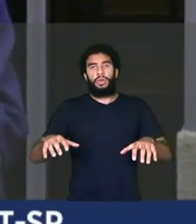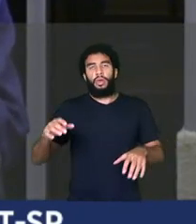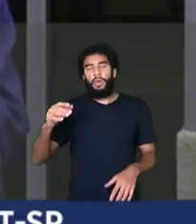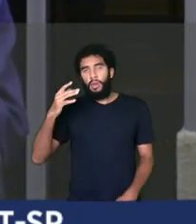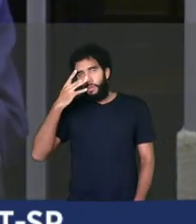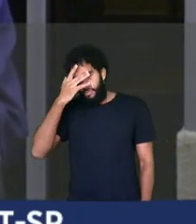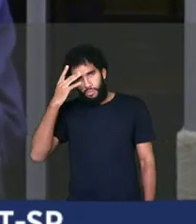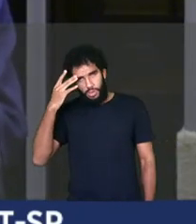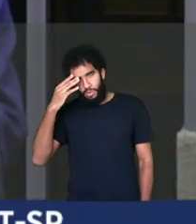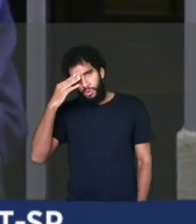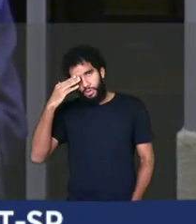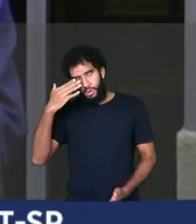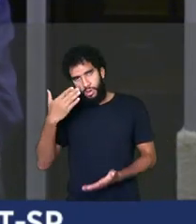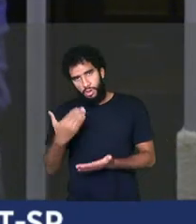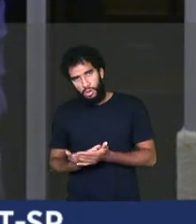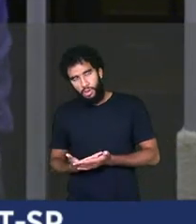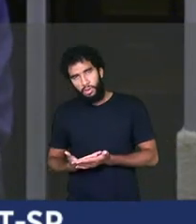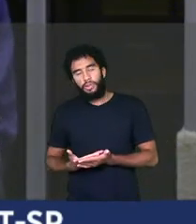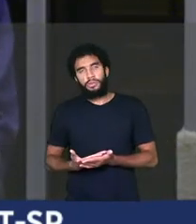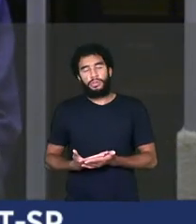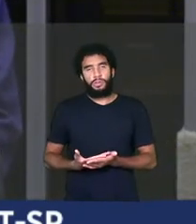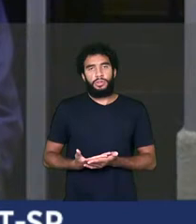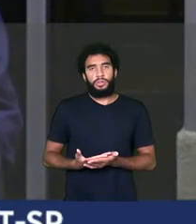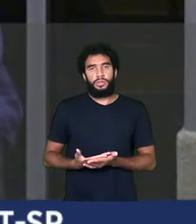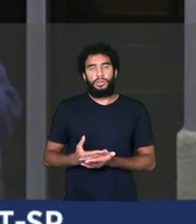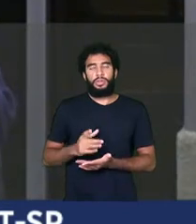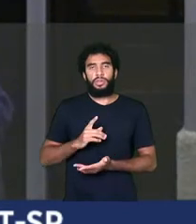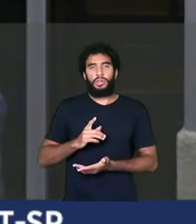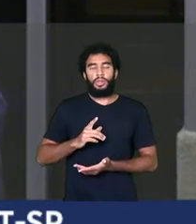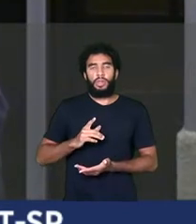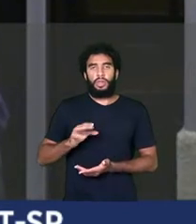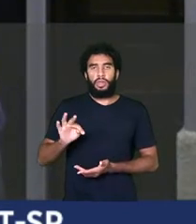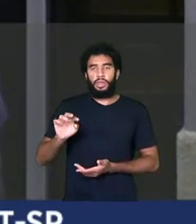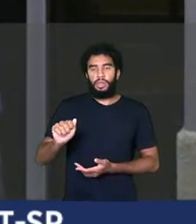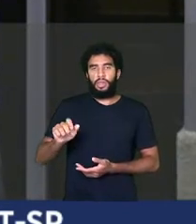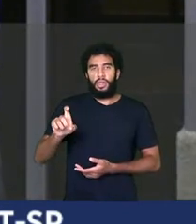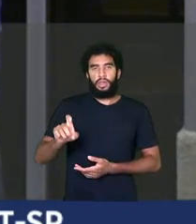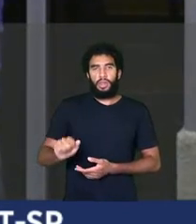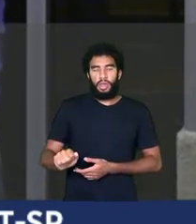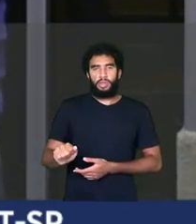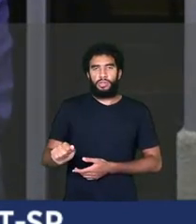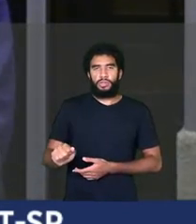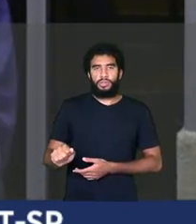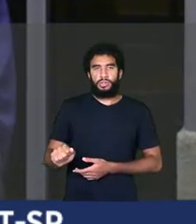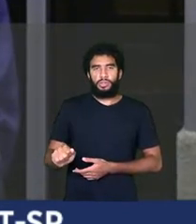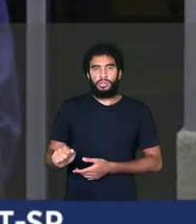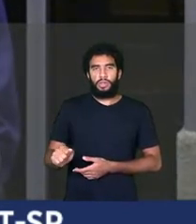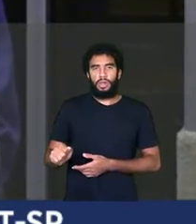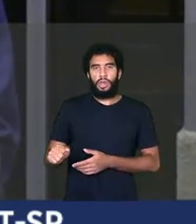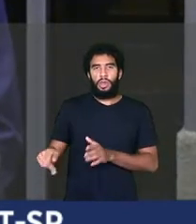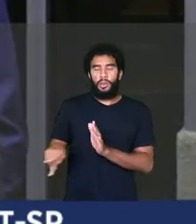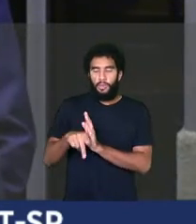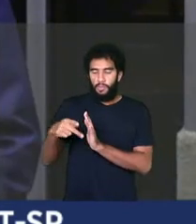ISSO QUE ESSE DEBATE NO STJ SE DIVIDE, ENTRE AQUELES QUE ACHAM QUE A COBERTURA TEM QUE SER TAXATIVA, INCLUSIVE AMENTO DAQUELAS CLÁUSULAS QUE ESTÃO